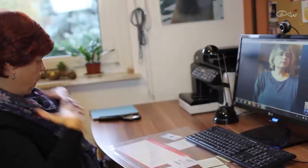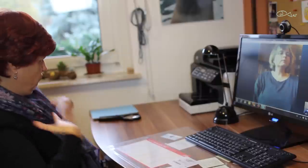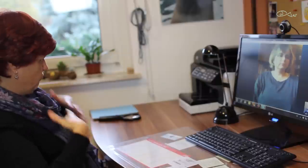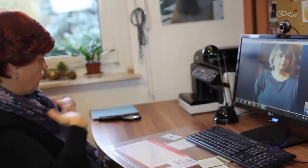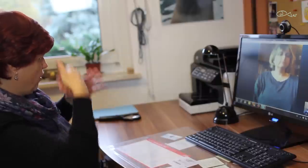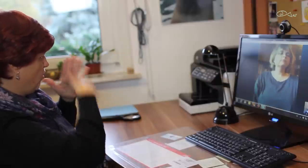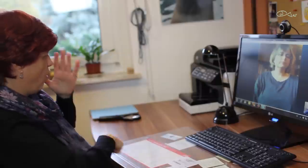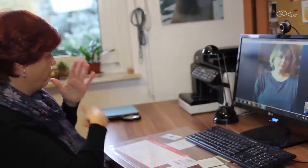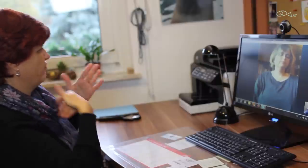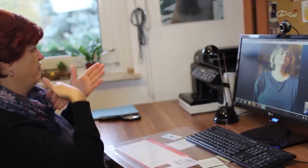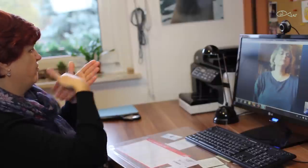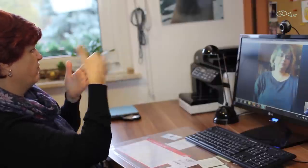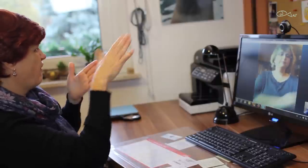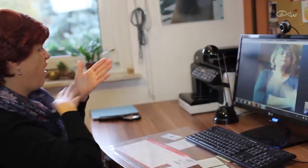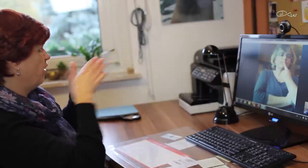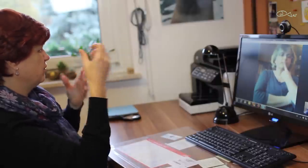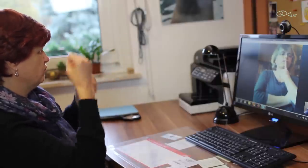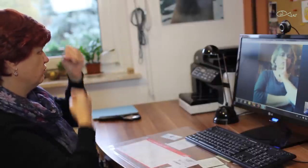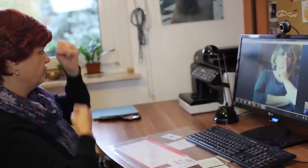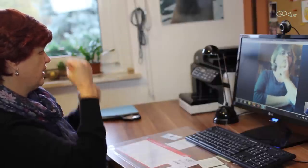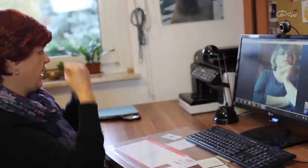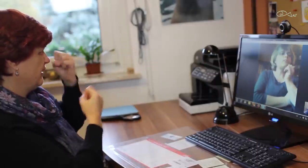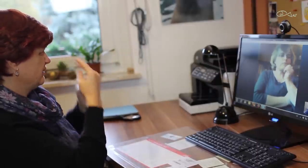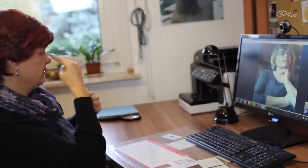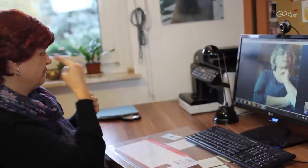Gut. Ich wollte Dich etwas fragen, ich habe ein Problem. Ich möchte ein Oberteil kaufen, aber ich kann die Farben nicht richtig sehen.